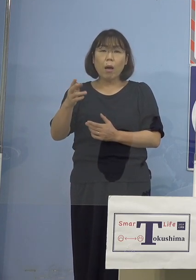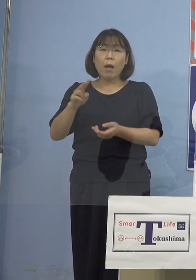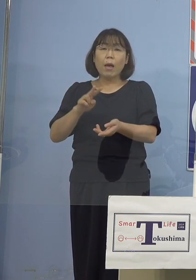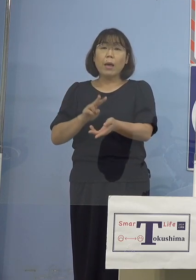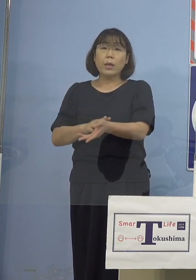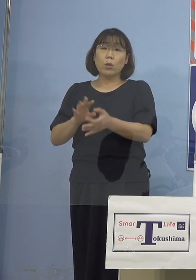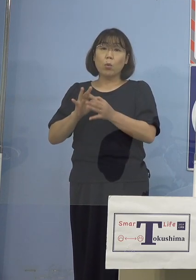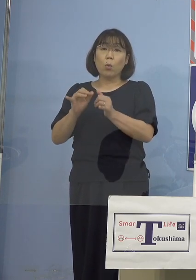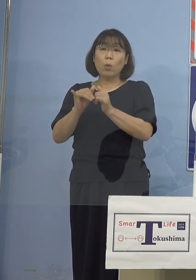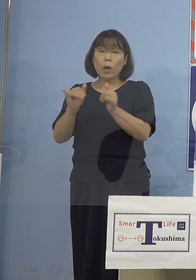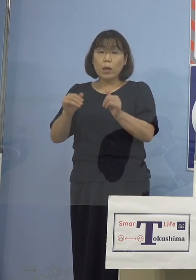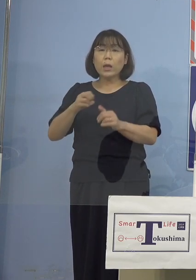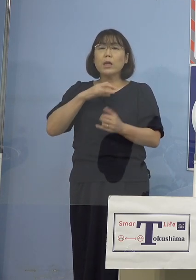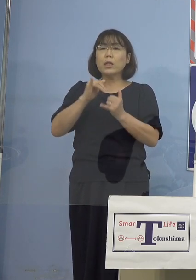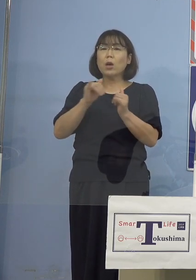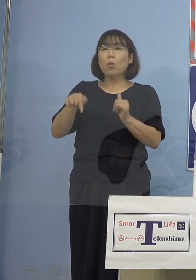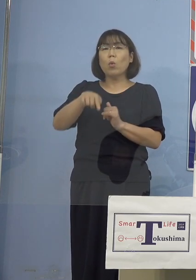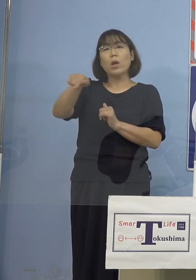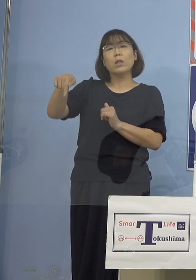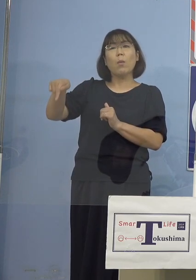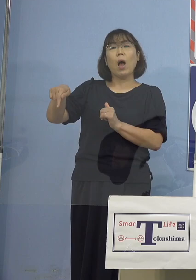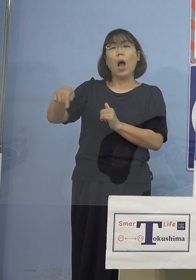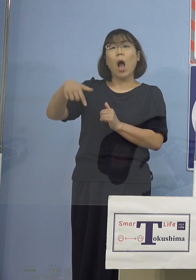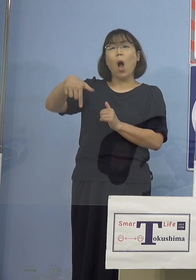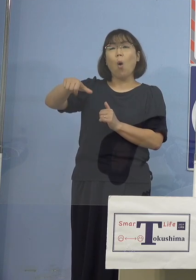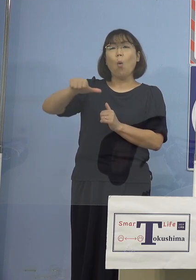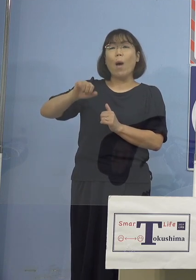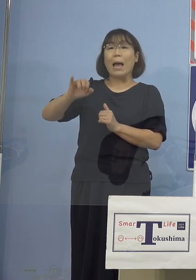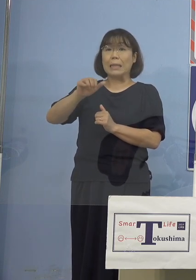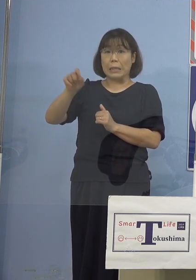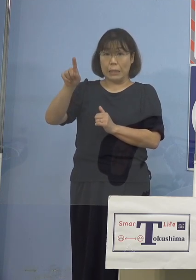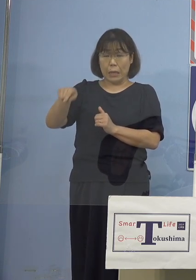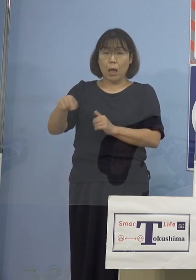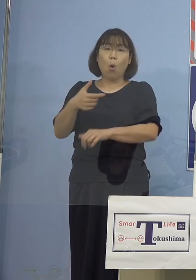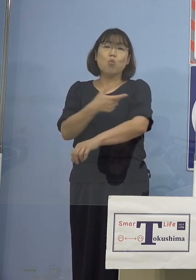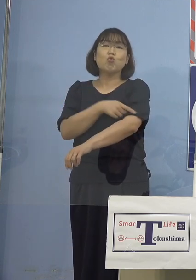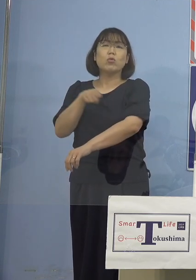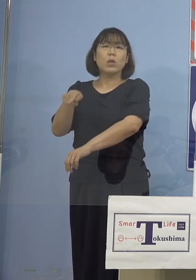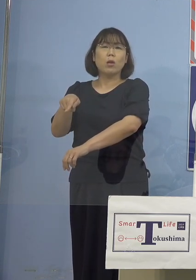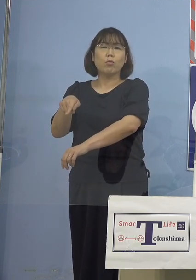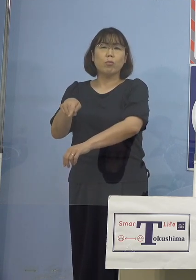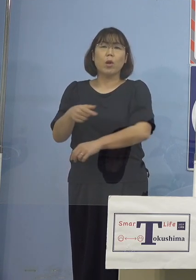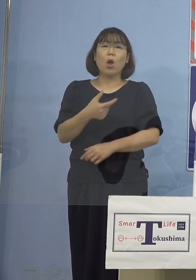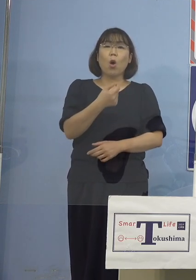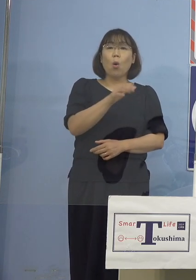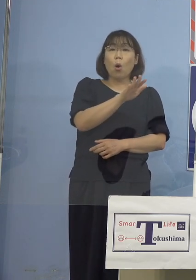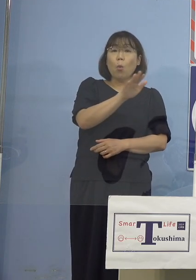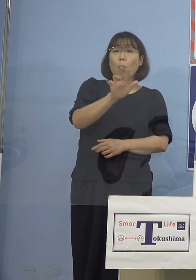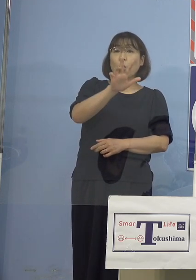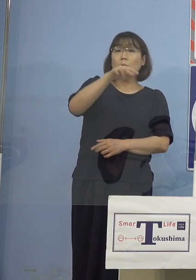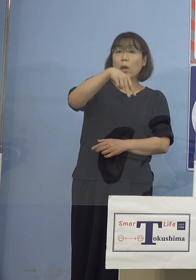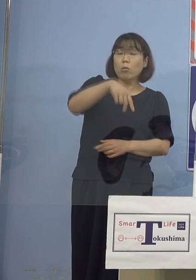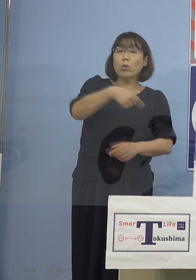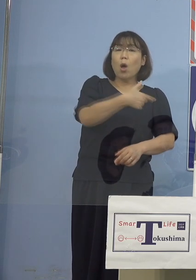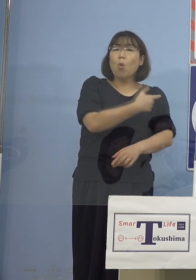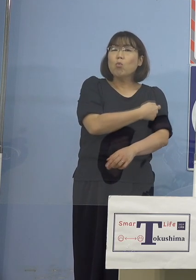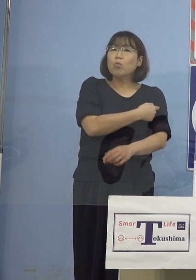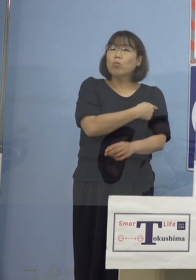高齢者の皆さんもファイザーになっていますから じゃあ、これどうするのか ただ、モデルナを打った場合どうするのか